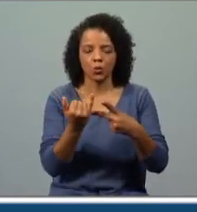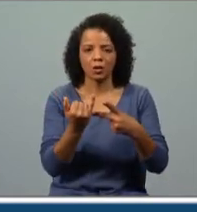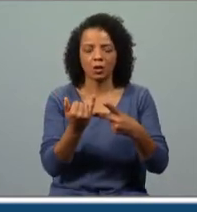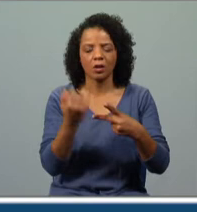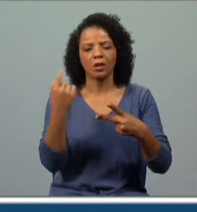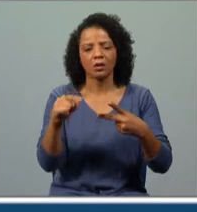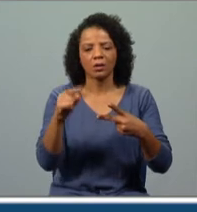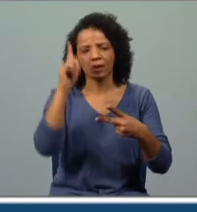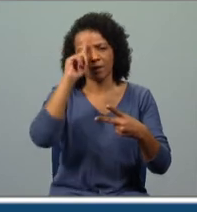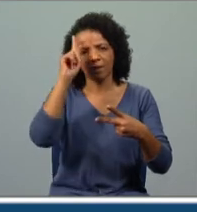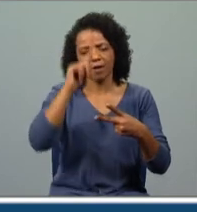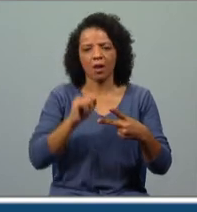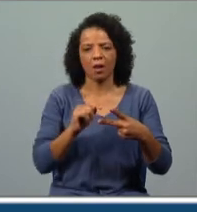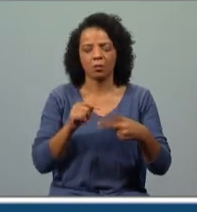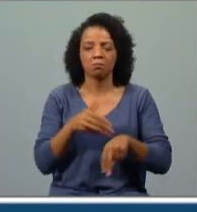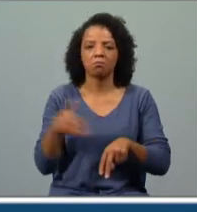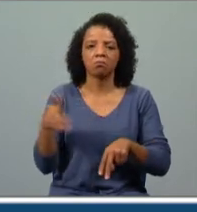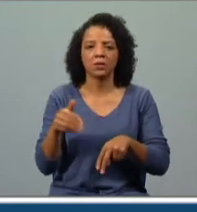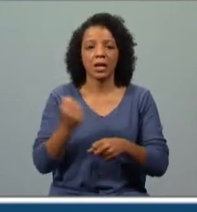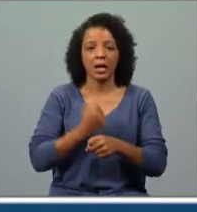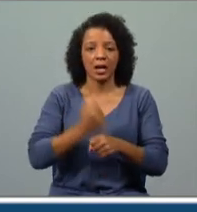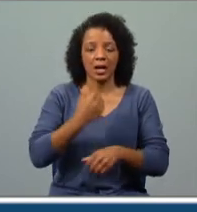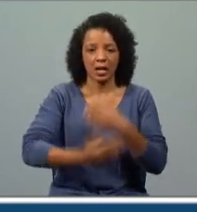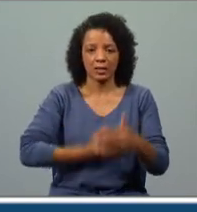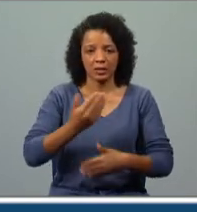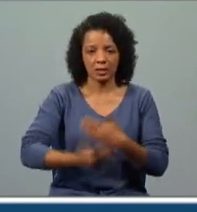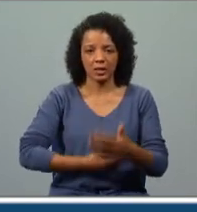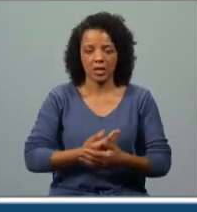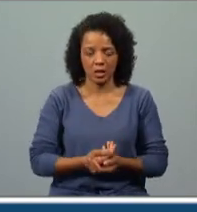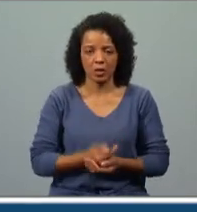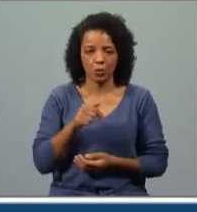representa ali um cavalo que é um dos momentos da ação da nossas desta 代表一匹馬，它是其中之一我們行動的時刻